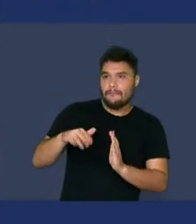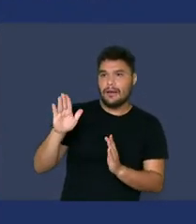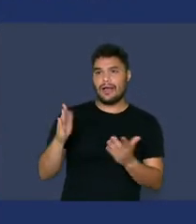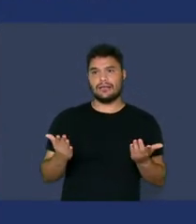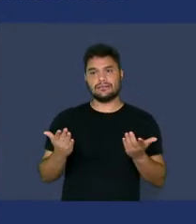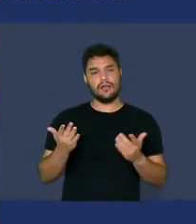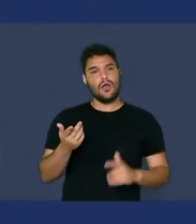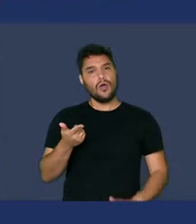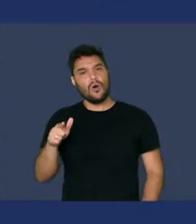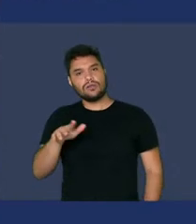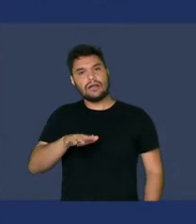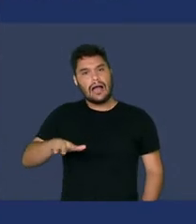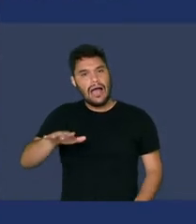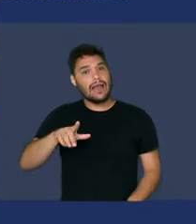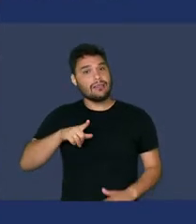COBRADO PARA TODAS AS ÁREAS QUE TÊM LUCRATIVIDADE NESSE